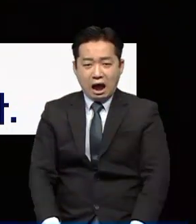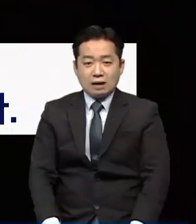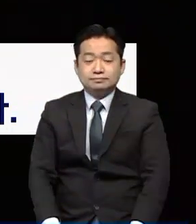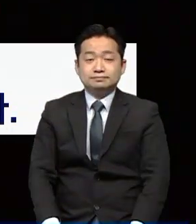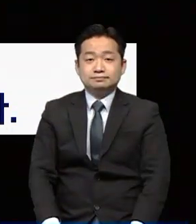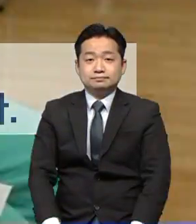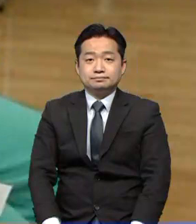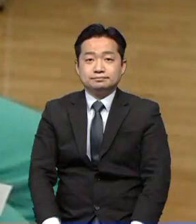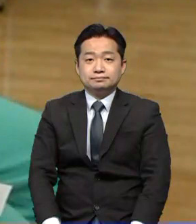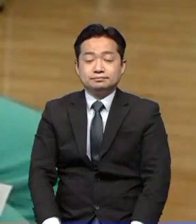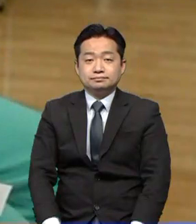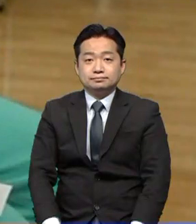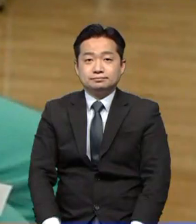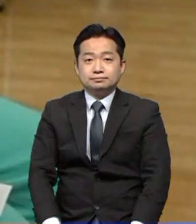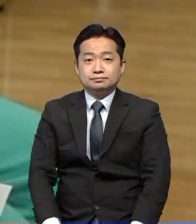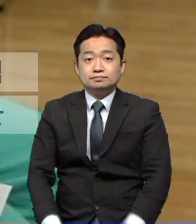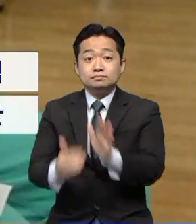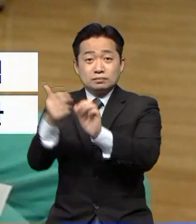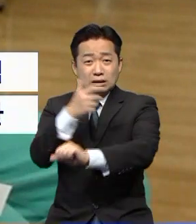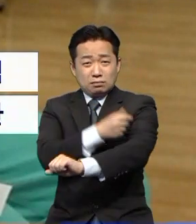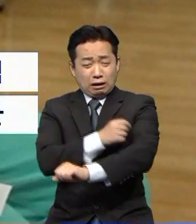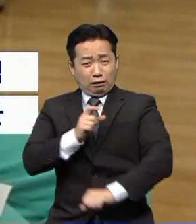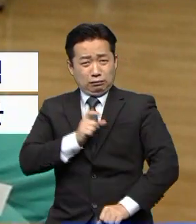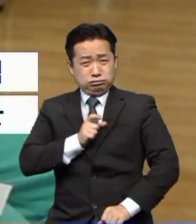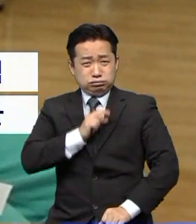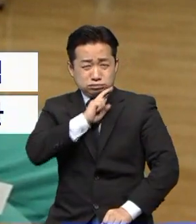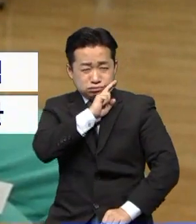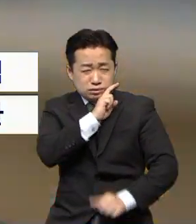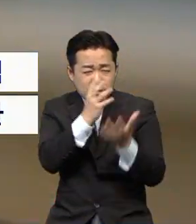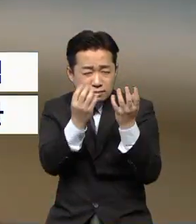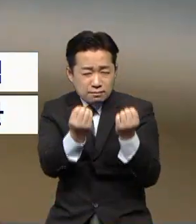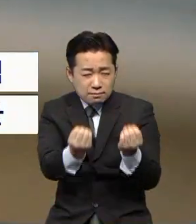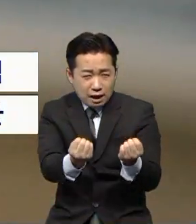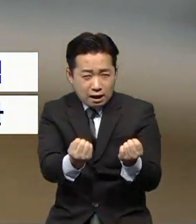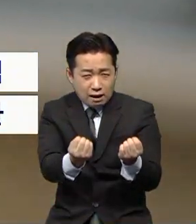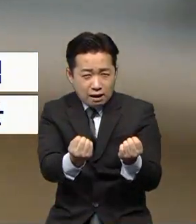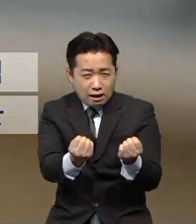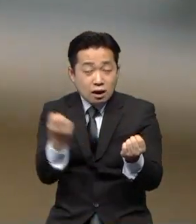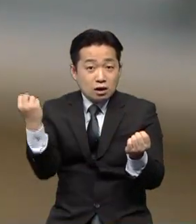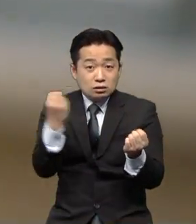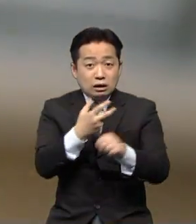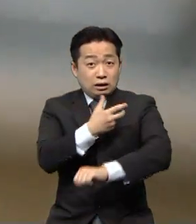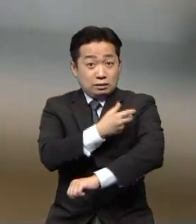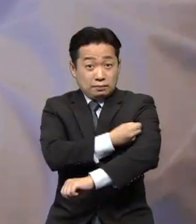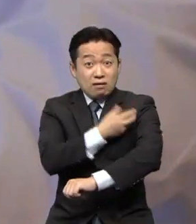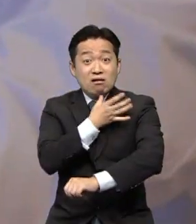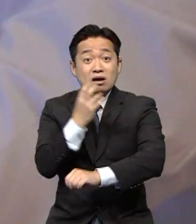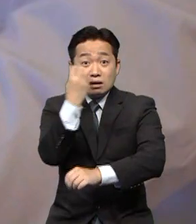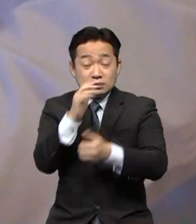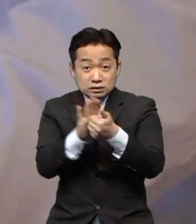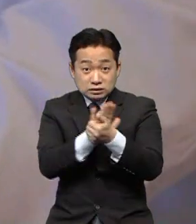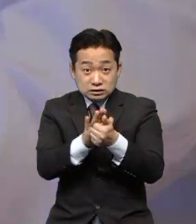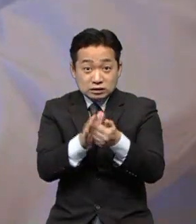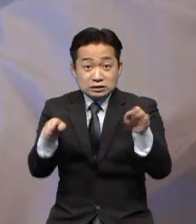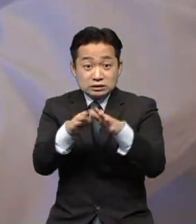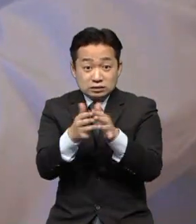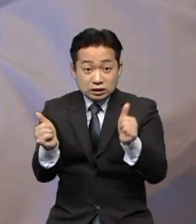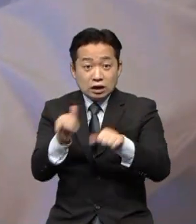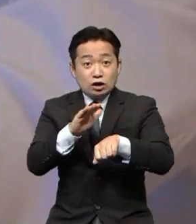(특파원) 그러나 백신 불신이 좀처럼 해소되지 않으면서 백신을 맞는 요양시설 직원들에게 인센티브 750달러를 주는